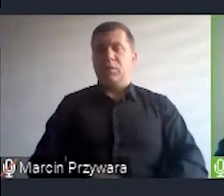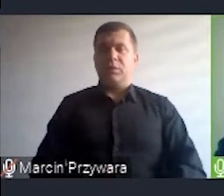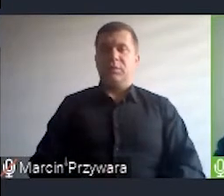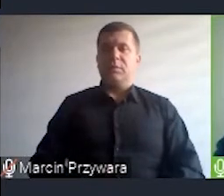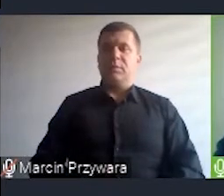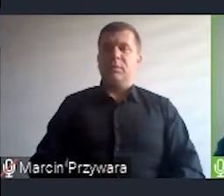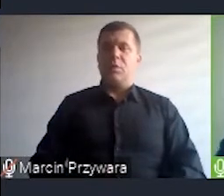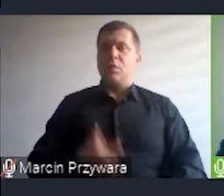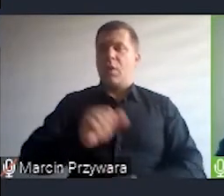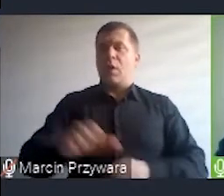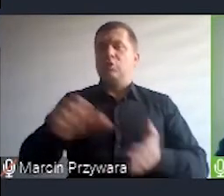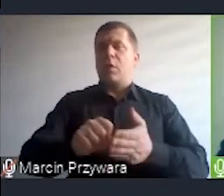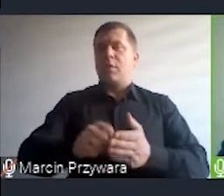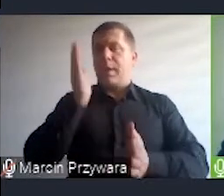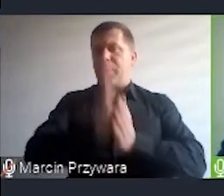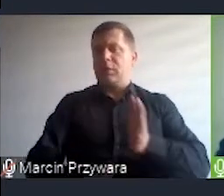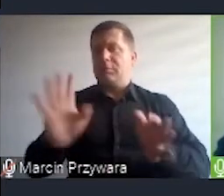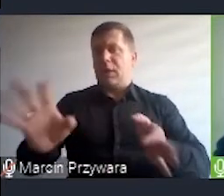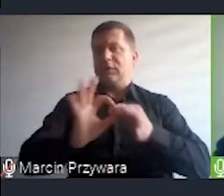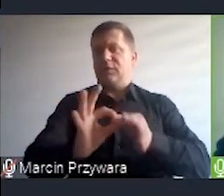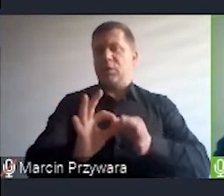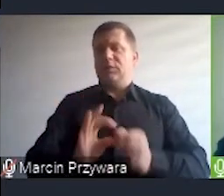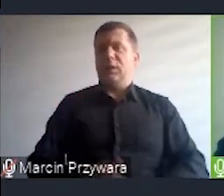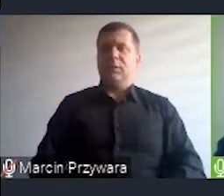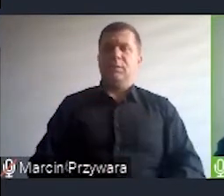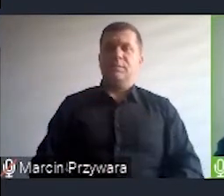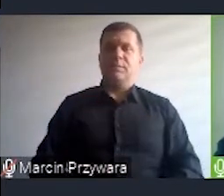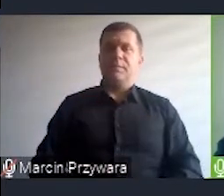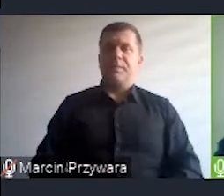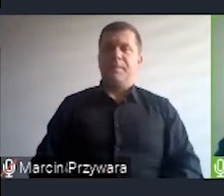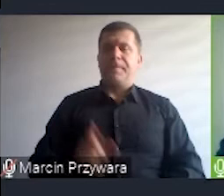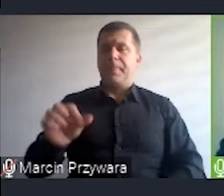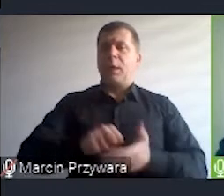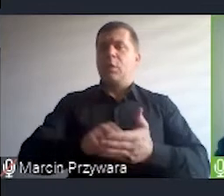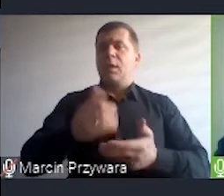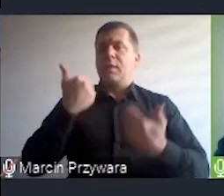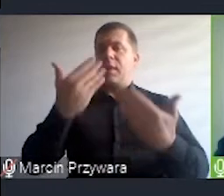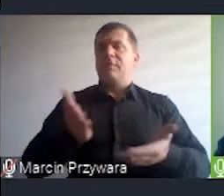I to jest środek bezpośrednio związany. I teraz środek wspomagający.